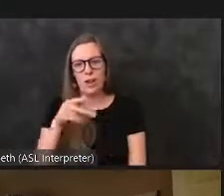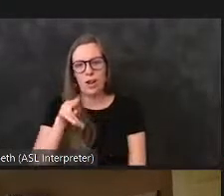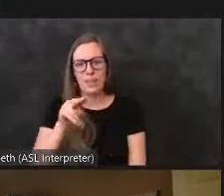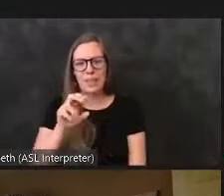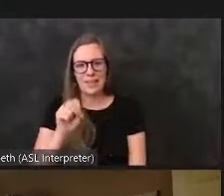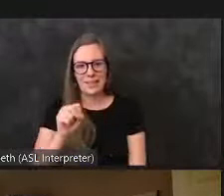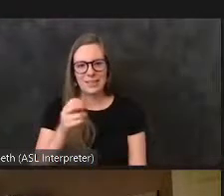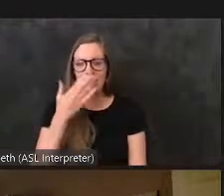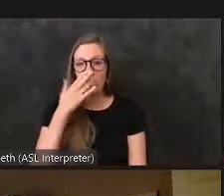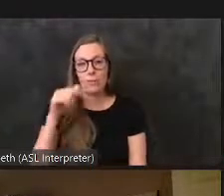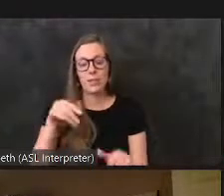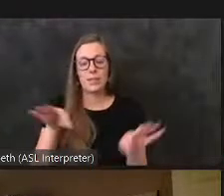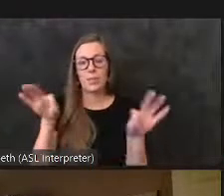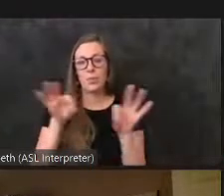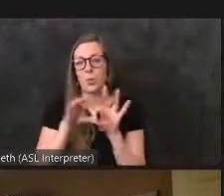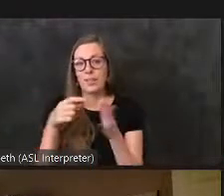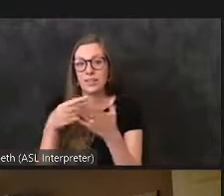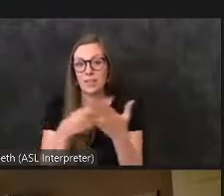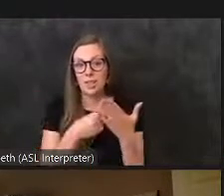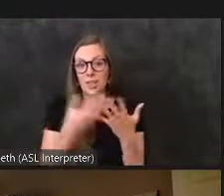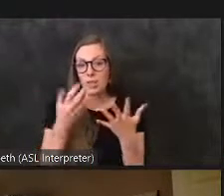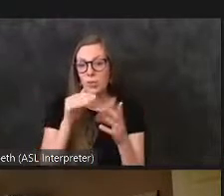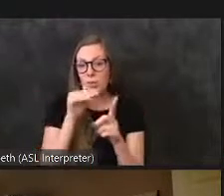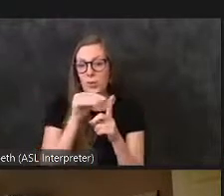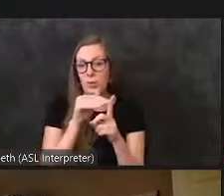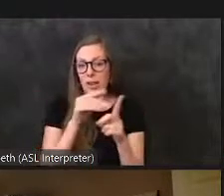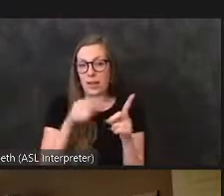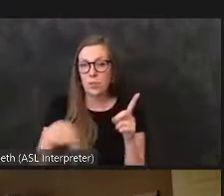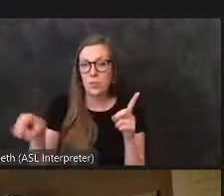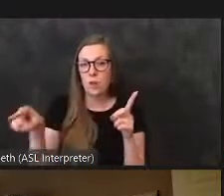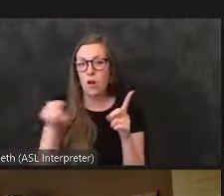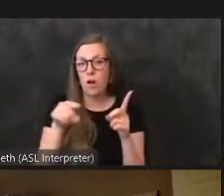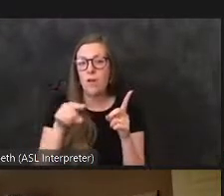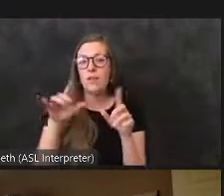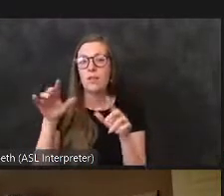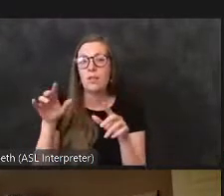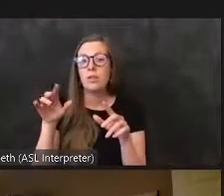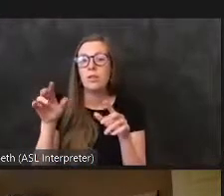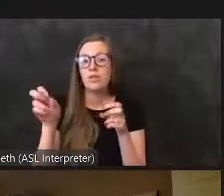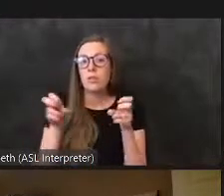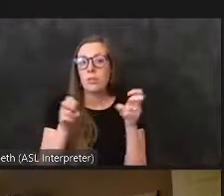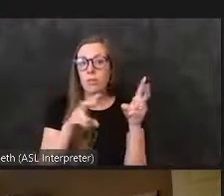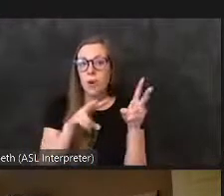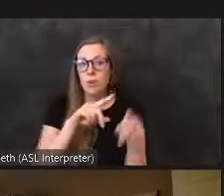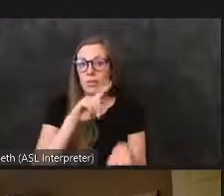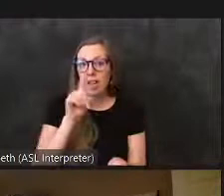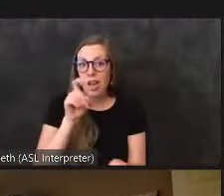Y esta importante discusión quedó recortada a nuestros televidentes, que ellos pueden postear preguntas